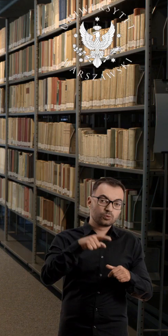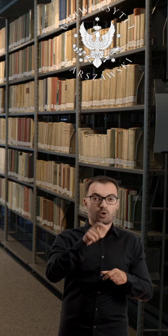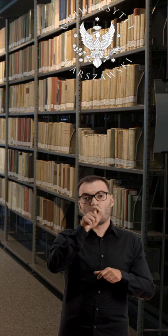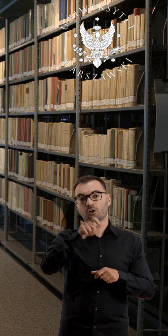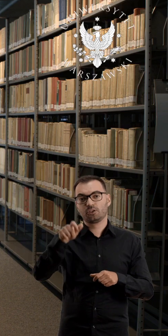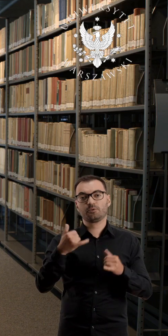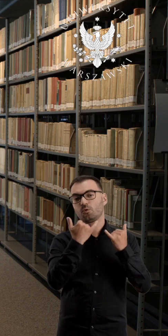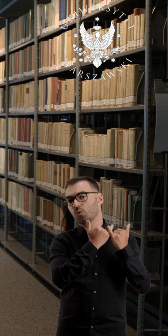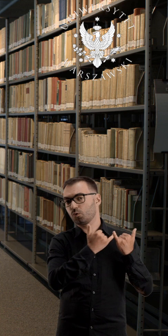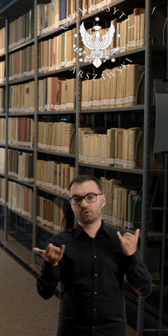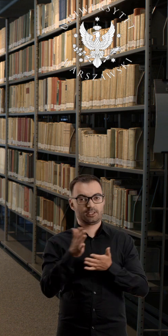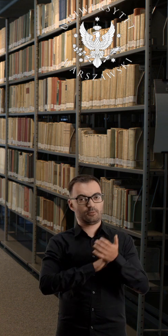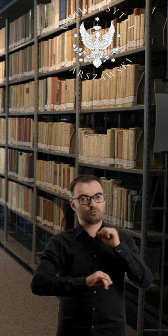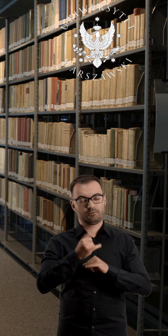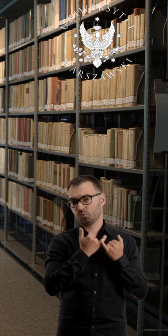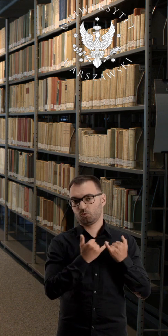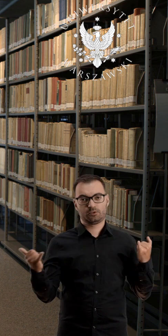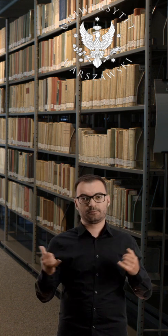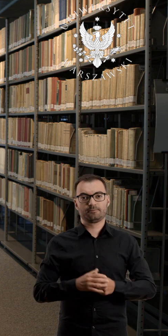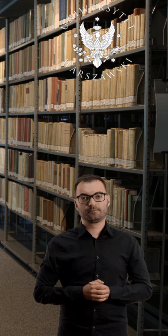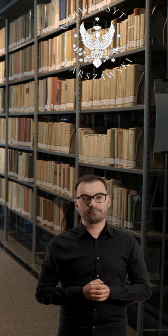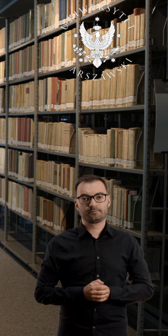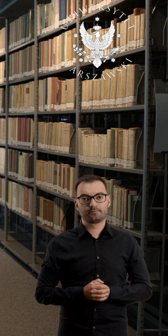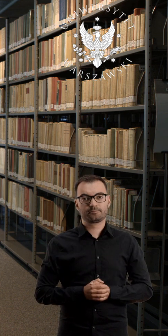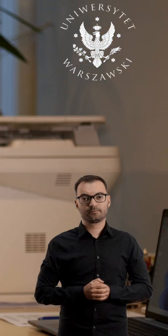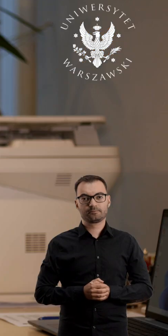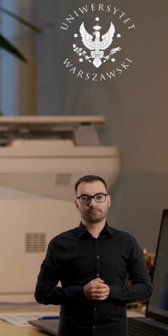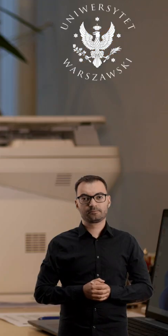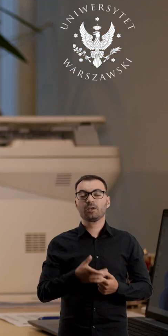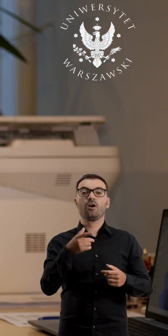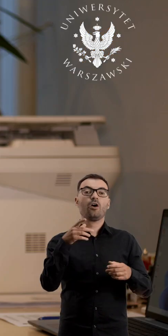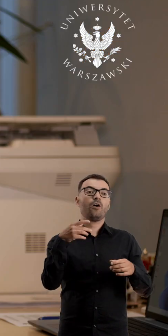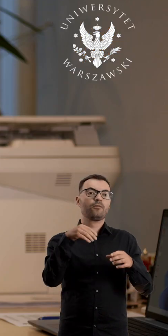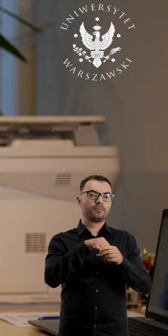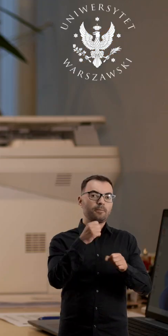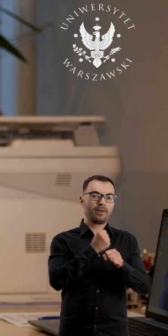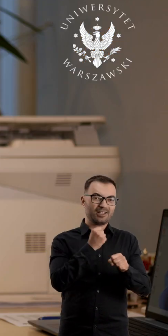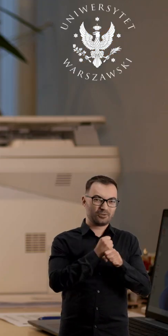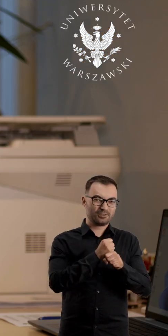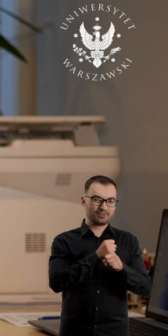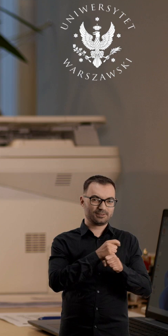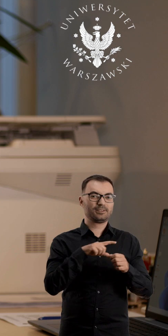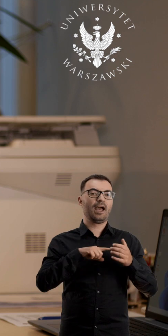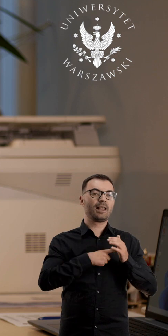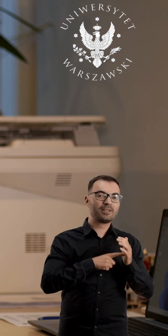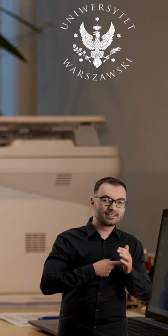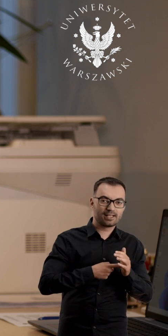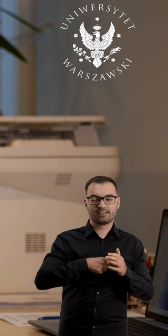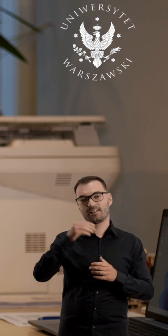mamy osoby z różnym stopniem niepełnosprawności, zarówno w zakresie pracowników administracyjnych, naukowych,